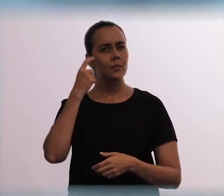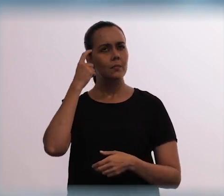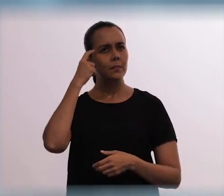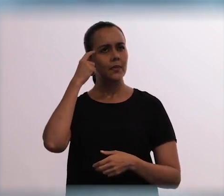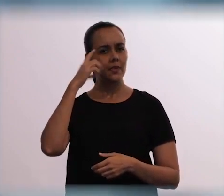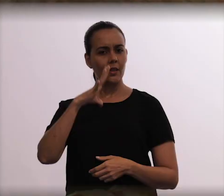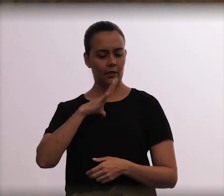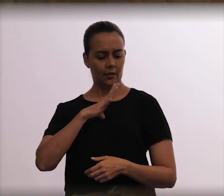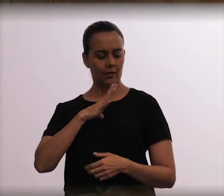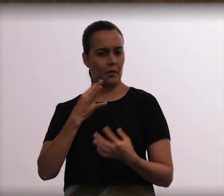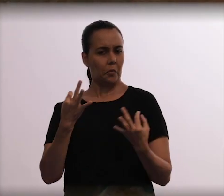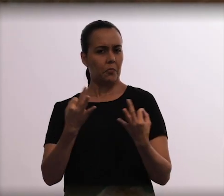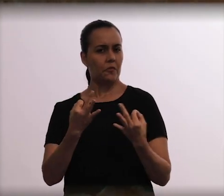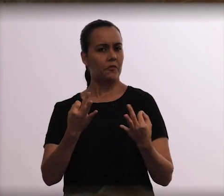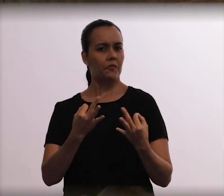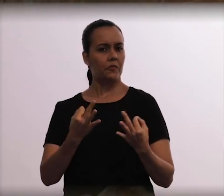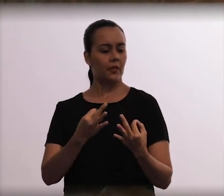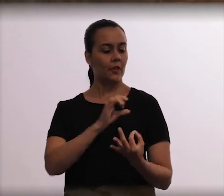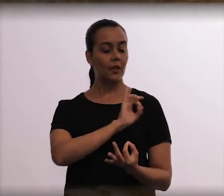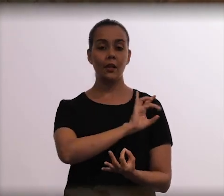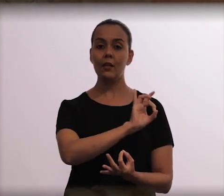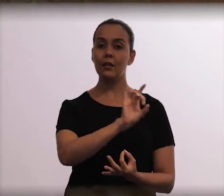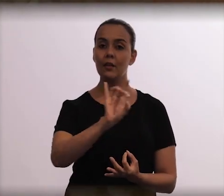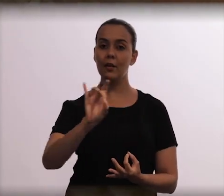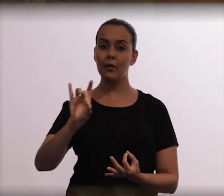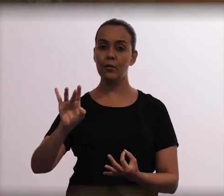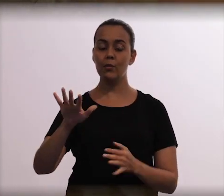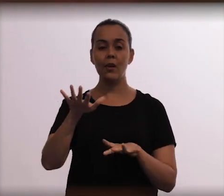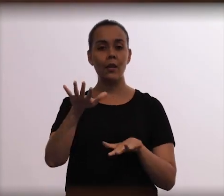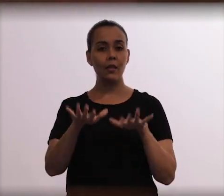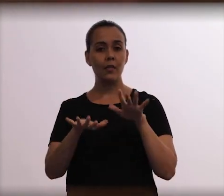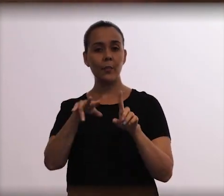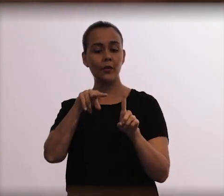para cada um, tá vista a partir da sua perspectiva,